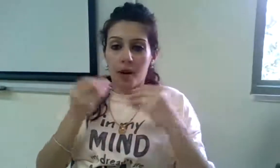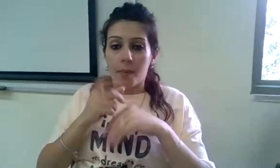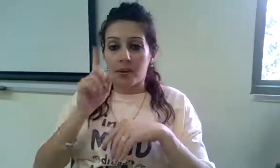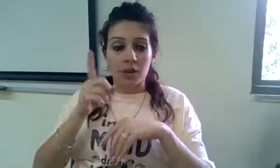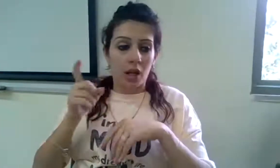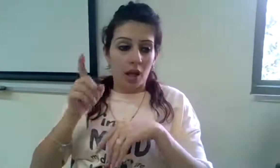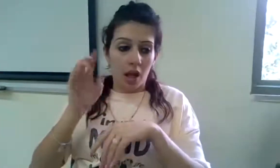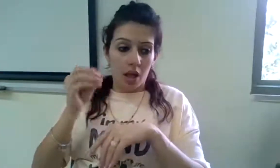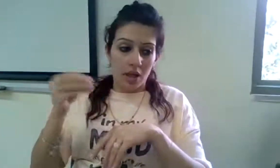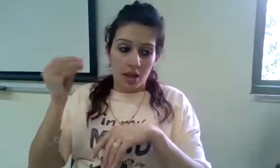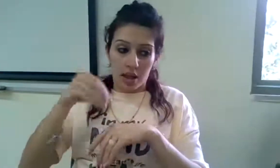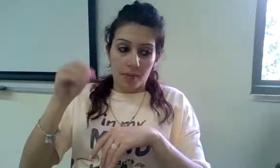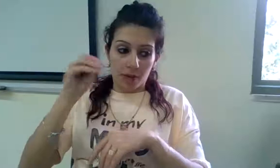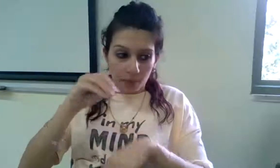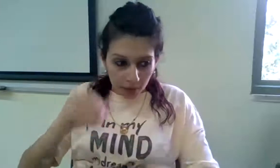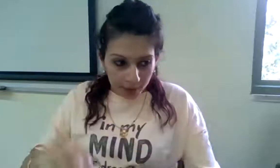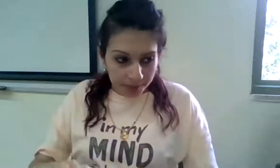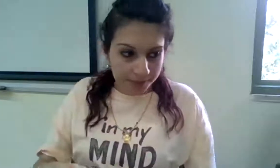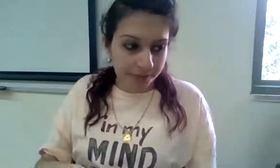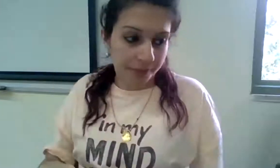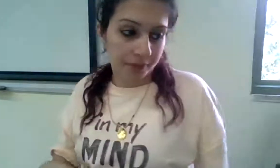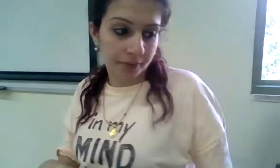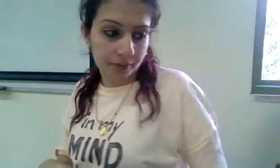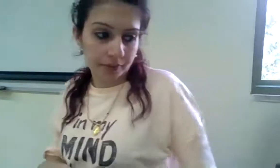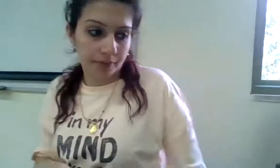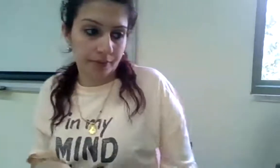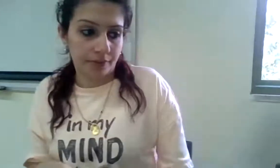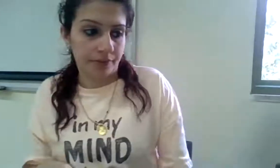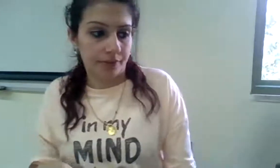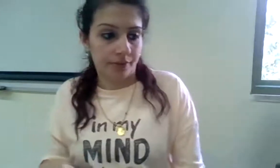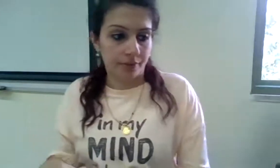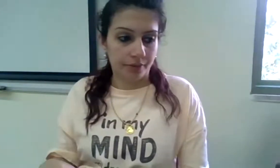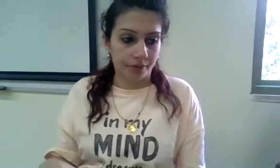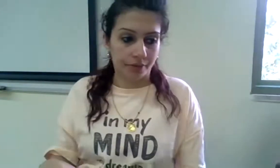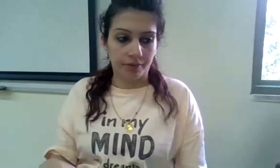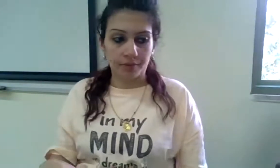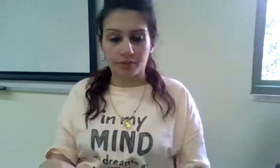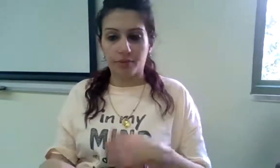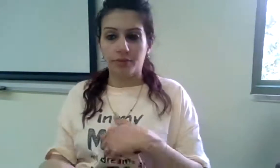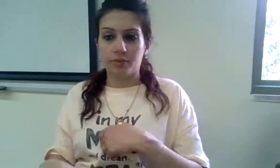حيث تذكر بان التحدي يكمن هنا وهي تود سماع أن كان هناك ممارسات معينة